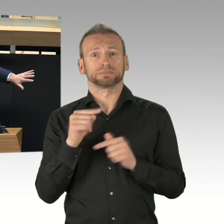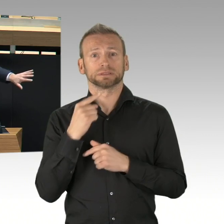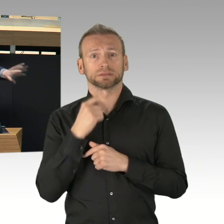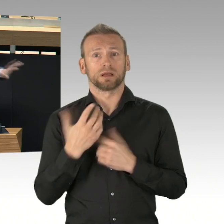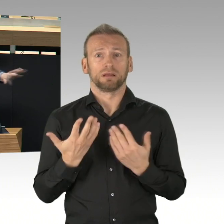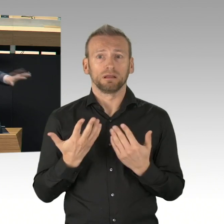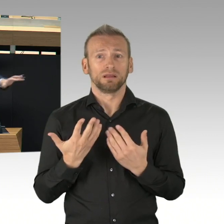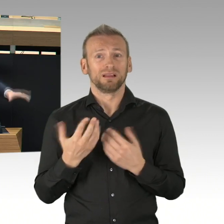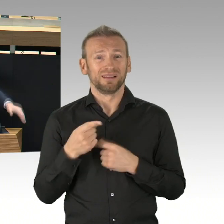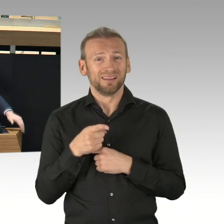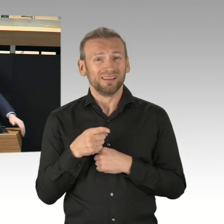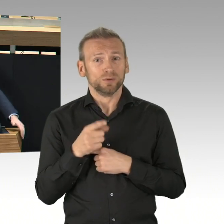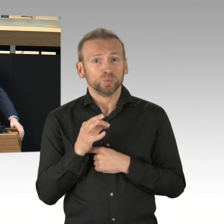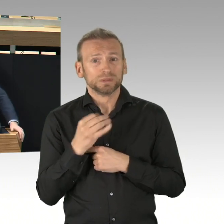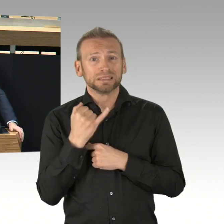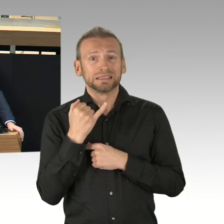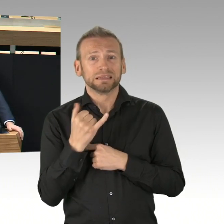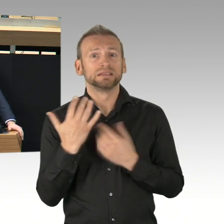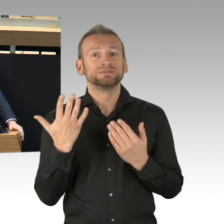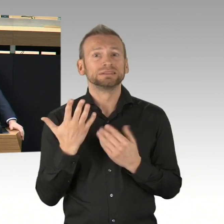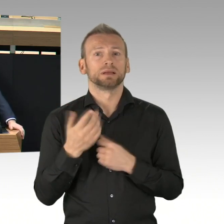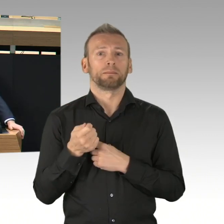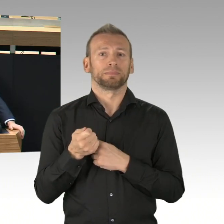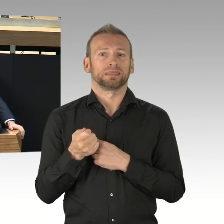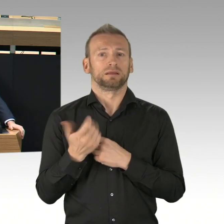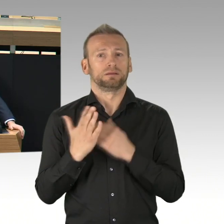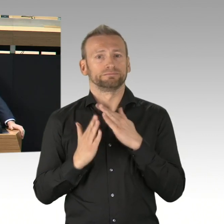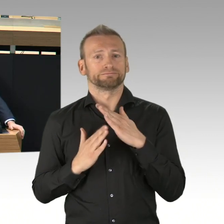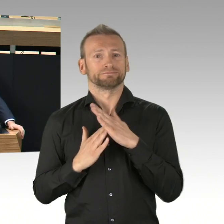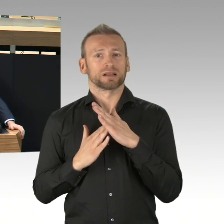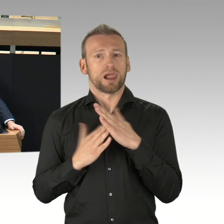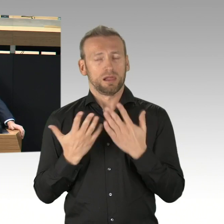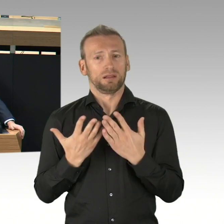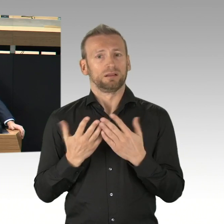Schauen wir doch mal dahin, wo der Mietendeckel gegenwärtig ist. Schauen wir doch mal nach Stockholm.